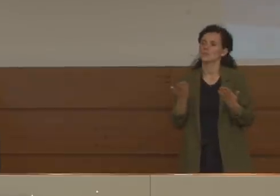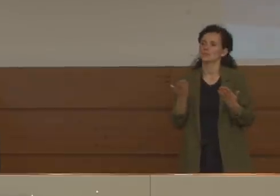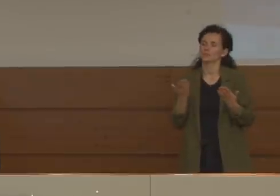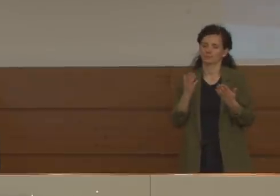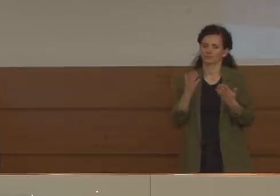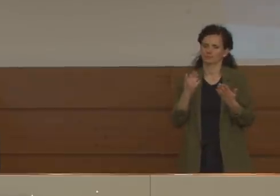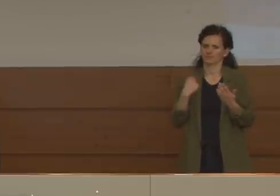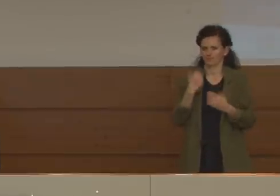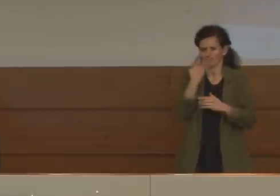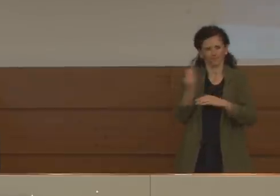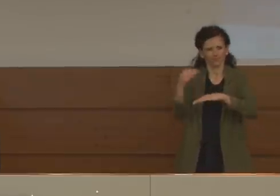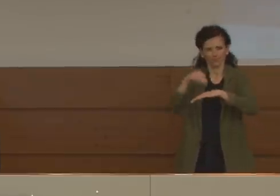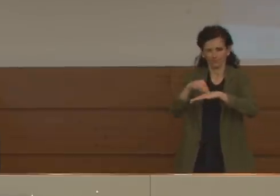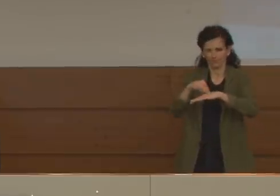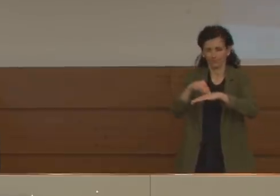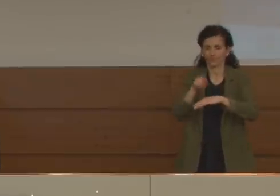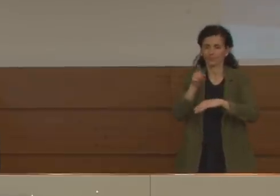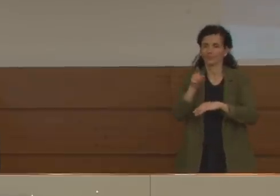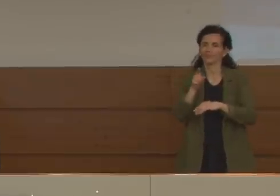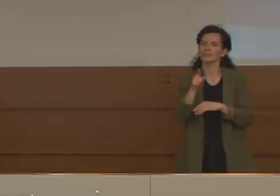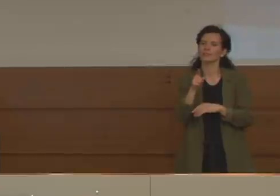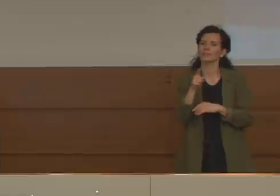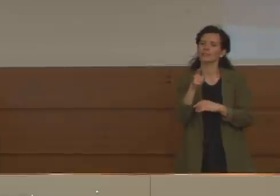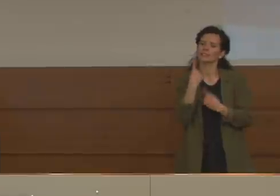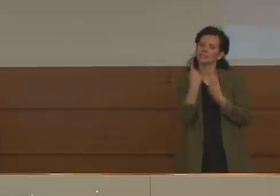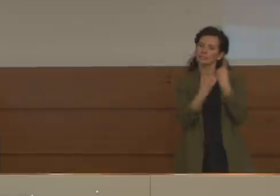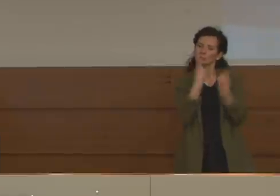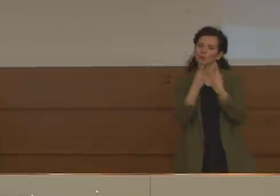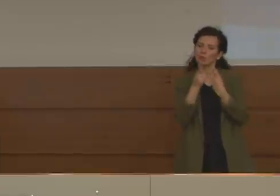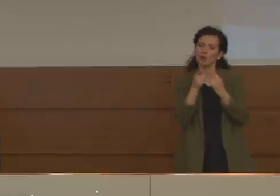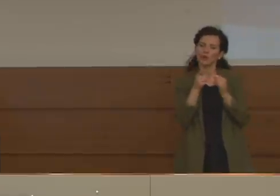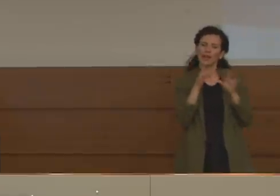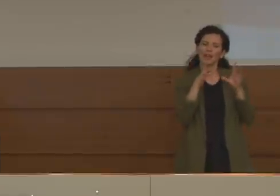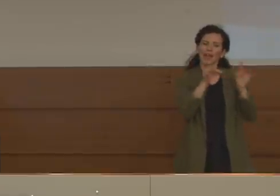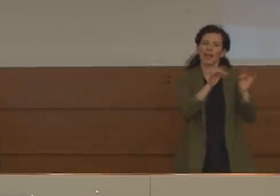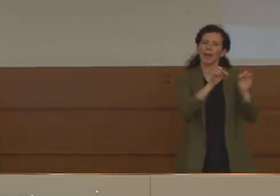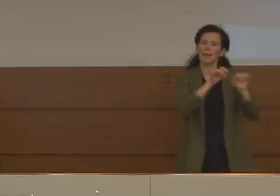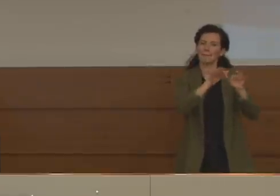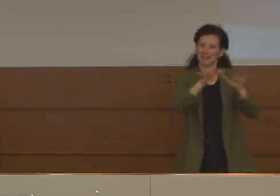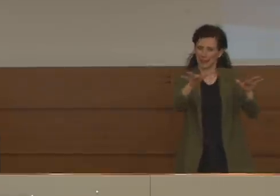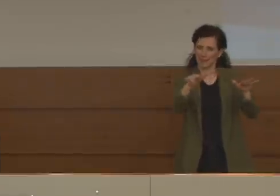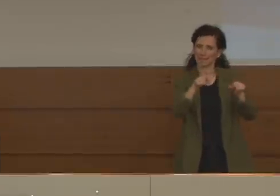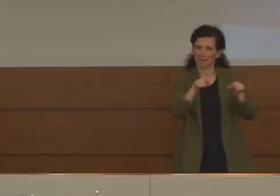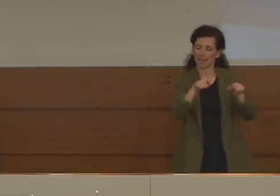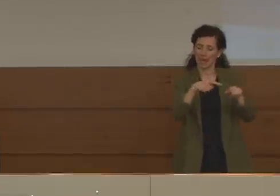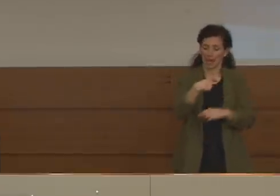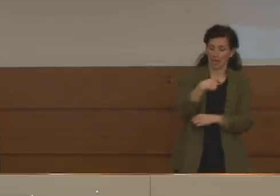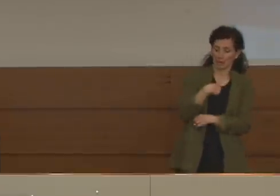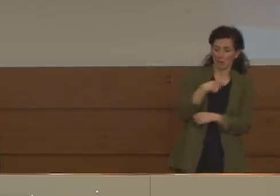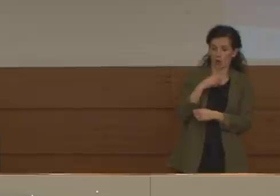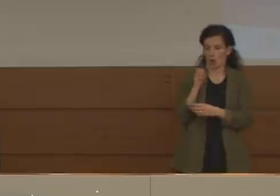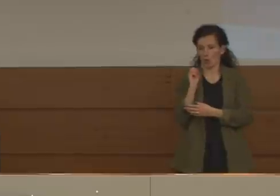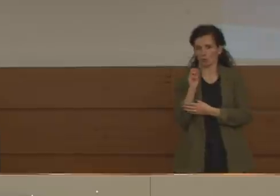che per gli aspetti epidemiologici né io né il professore abbiamo competenze per